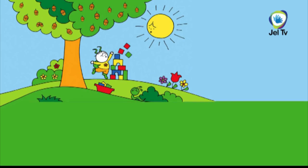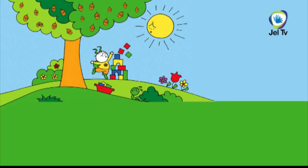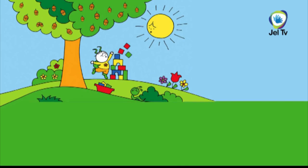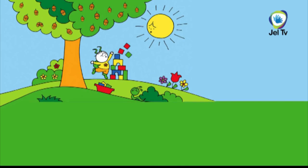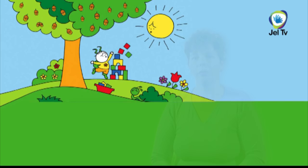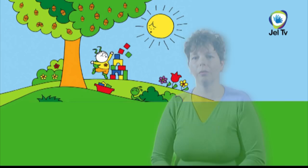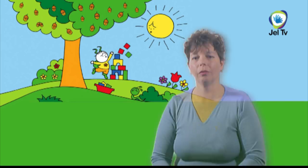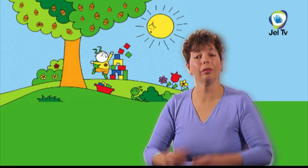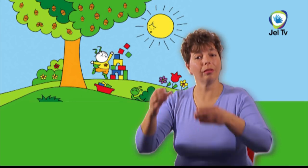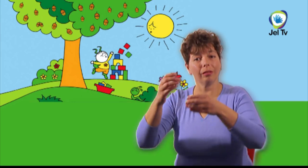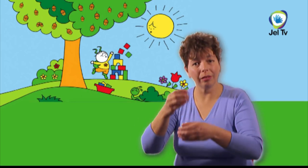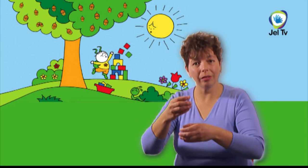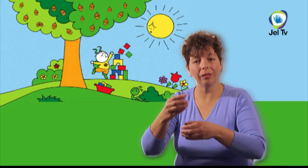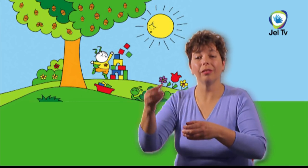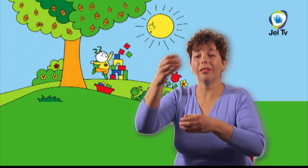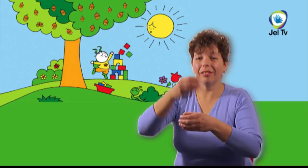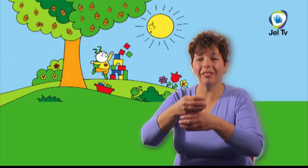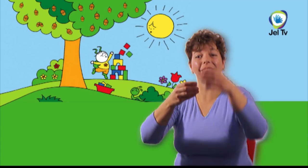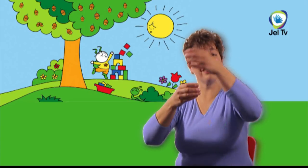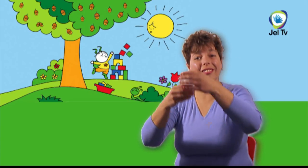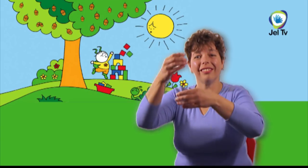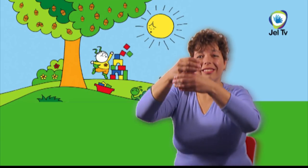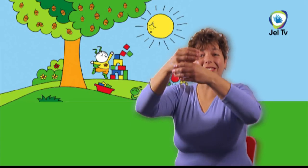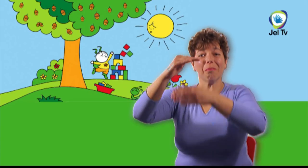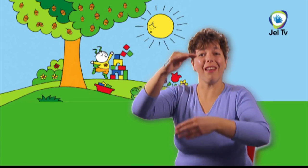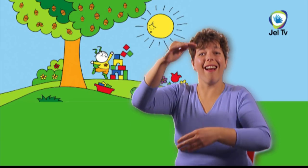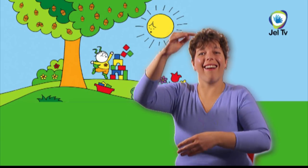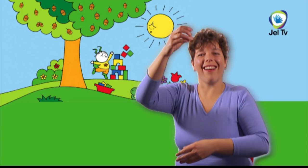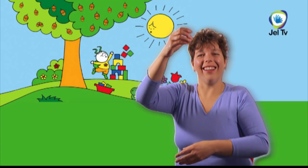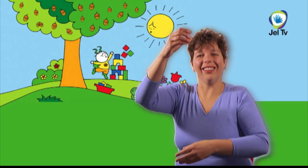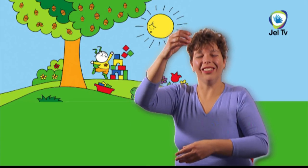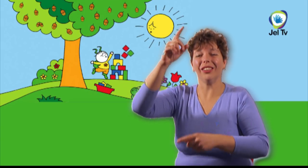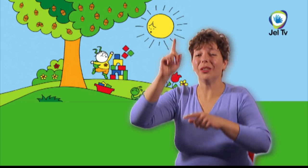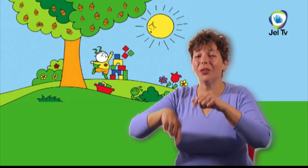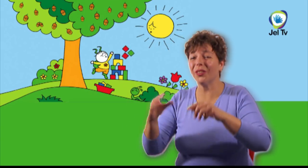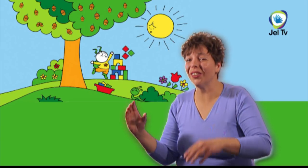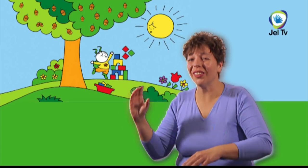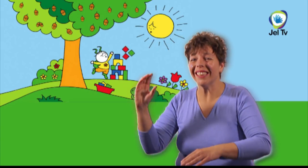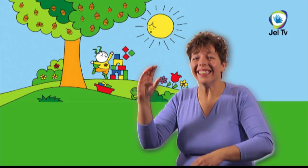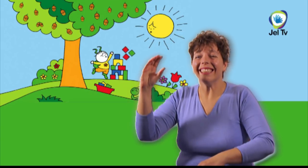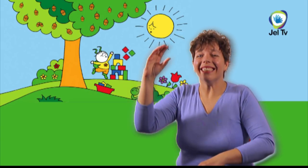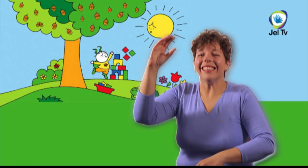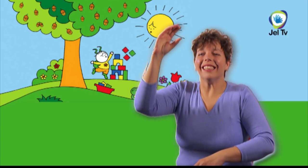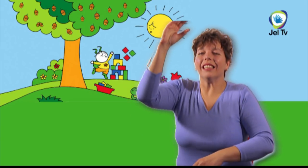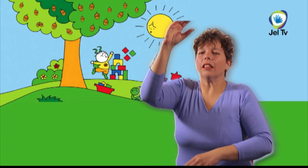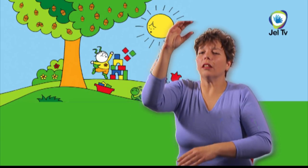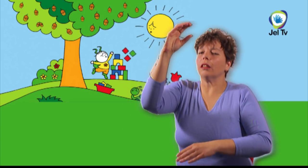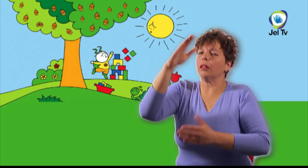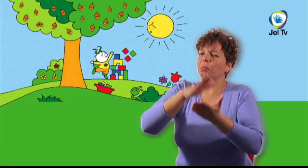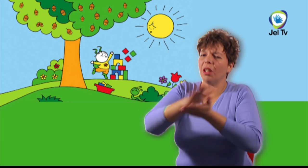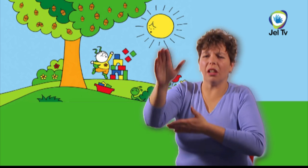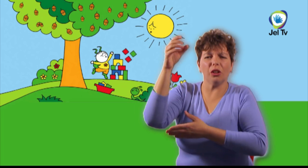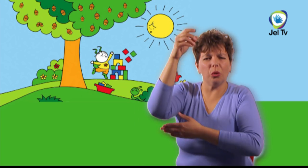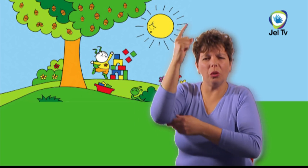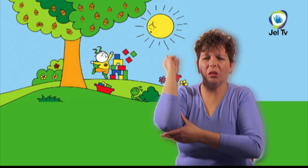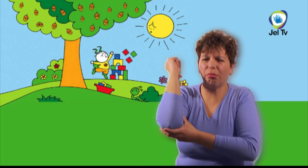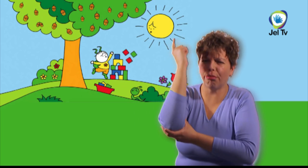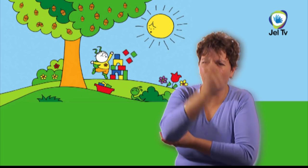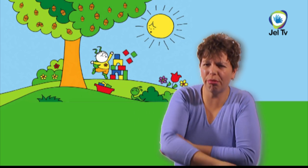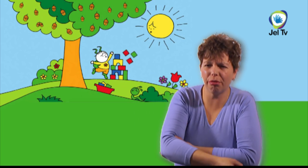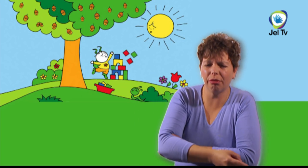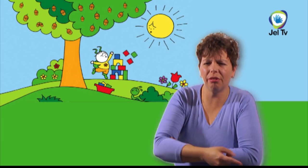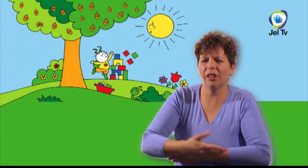Ahogy a torony nőtt, Gömbi egyre nehezebben érte el a tetejét. Óvatosan ágaskodott, de a keze mégis megcsúszott, és a torony összedőlt.